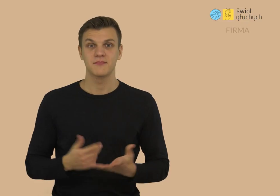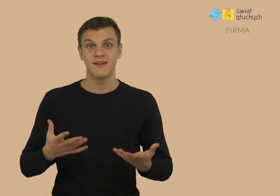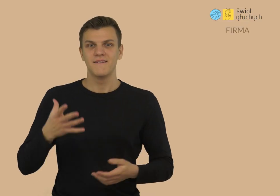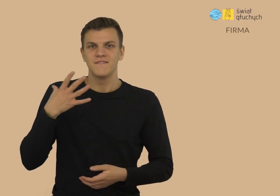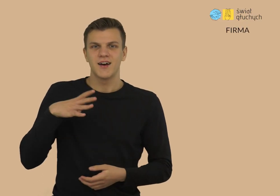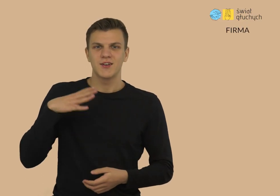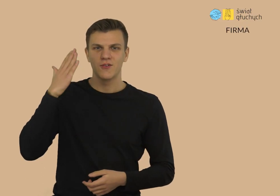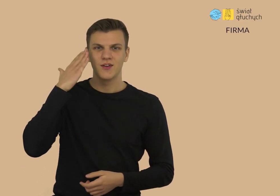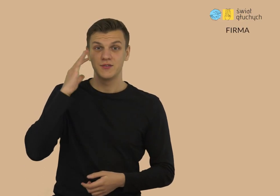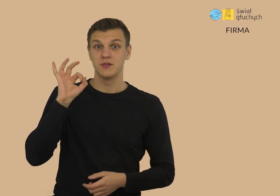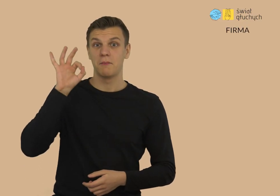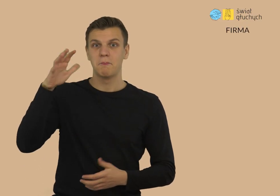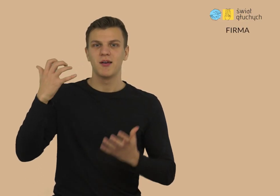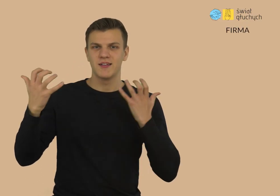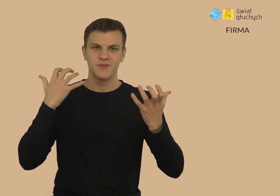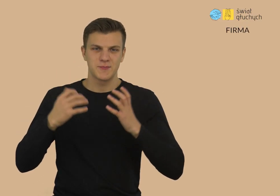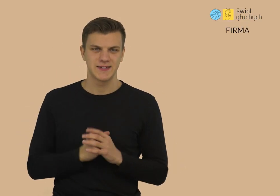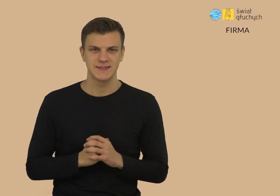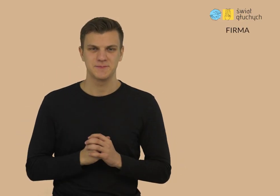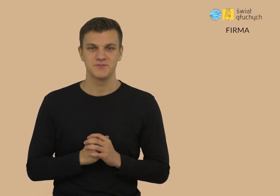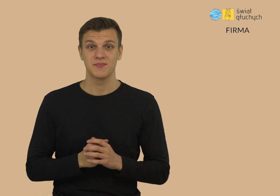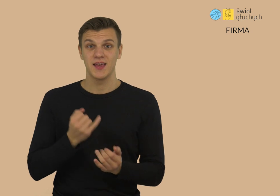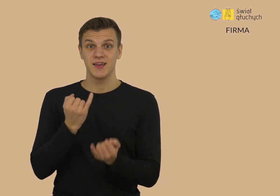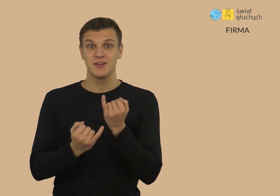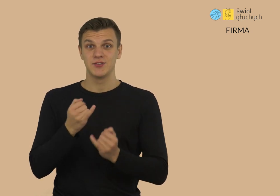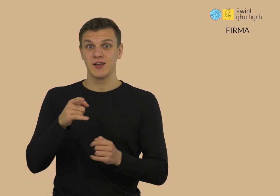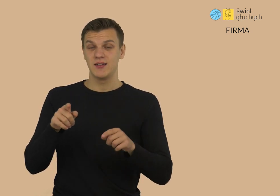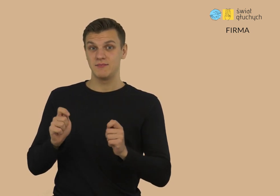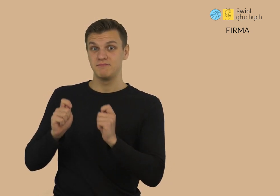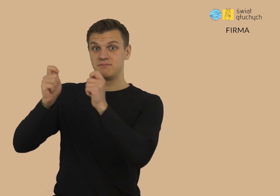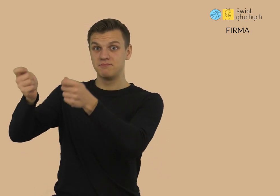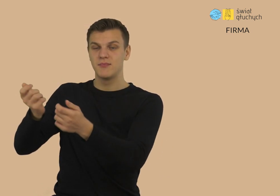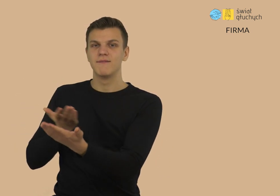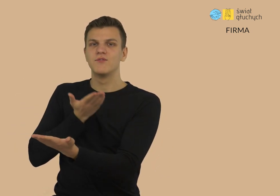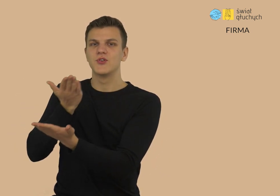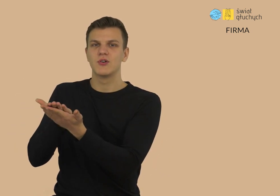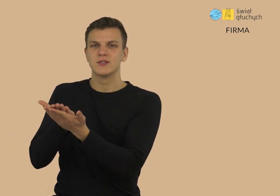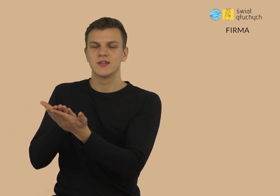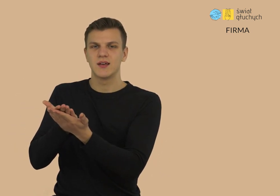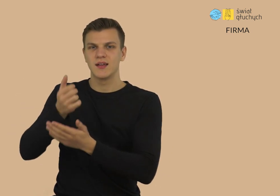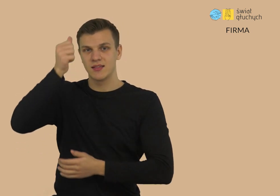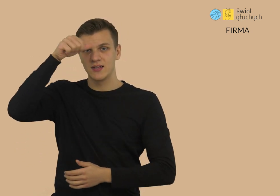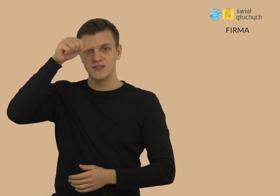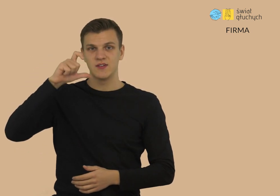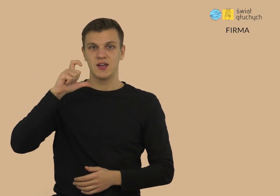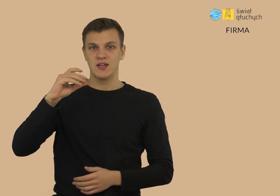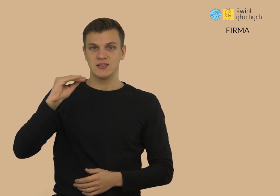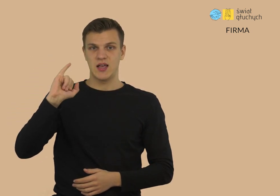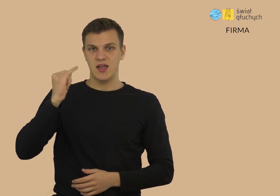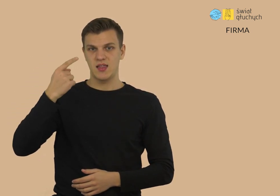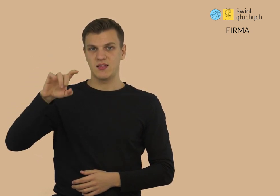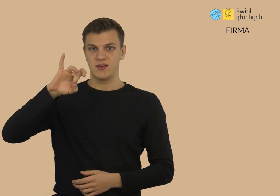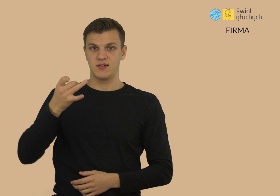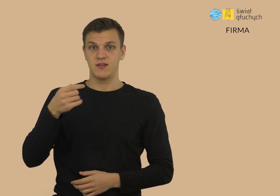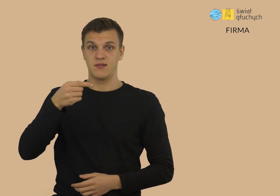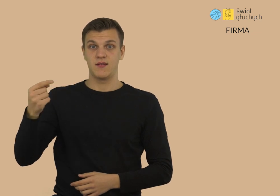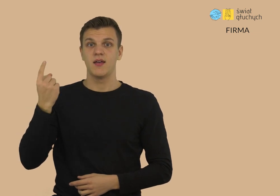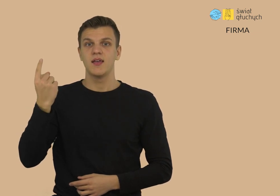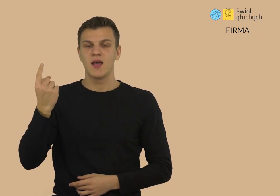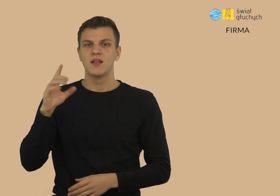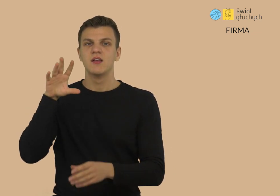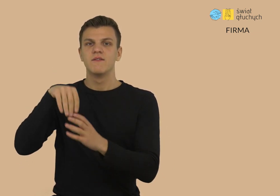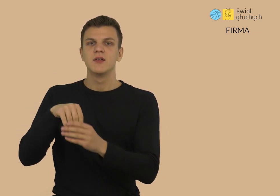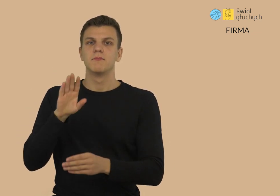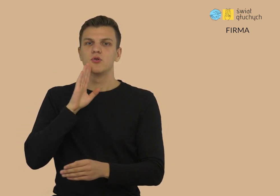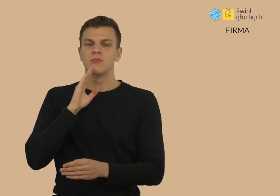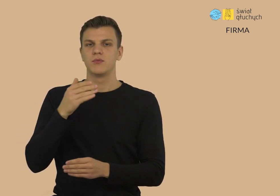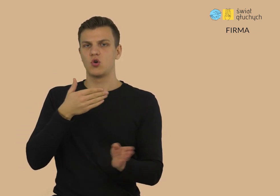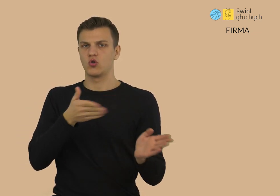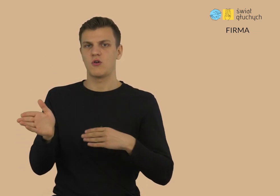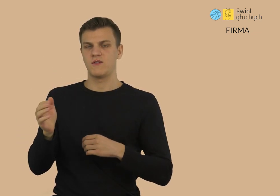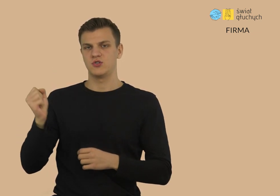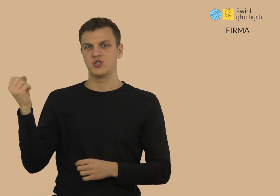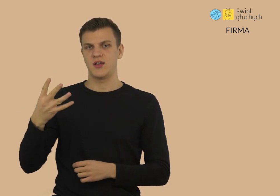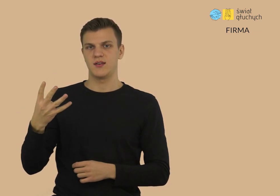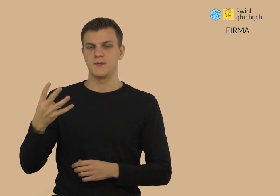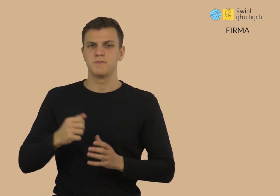Warto wiedzieć, że złożony formularz CEIDG-1 jest jednocześnie: